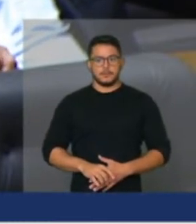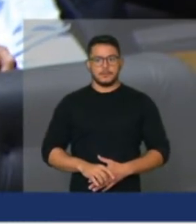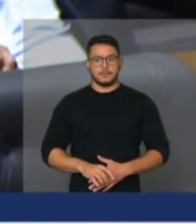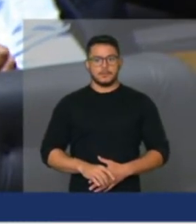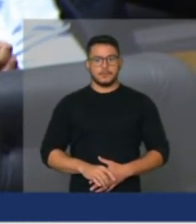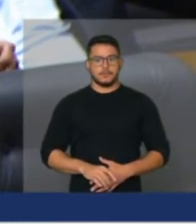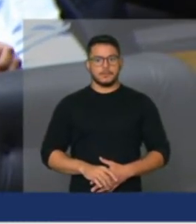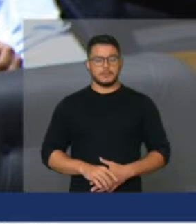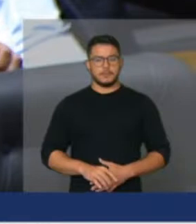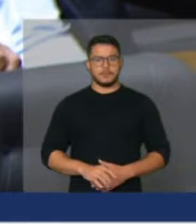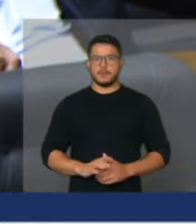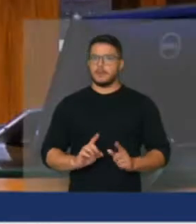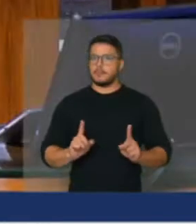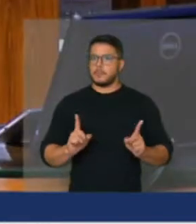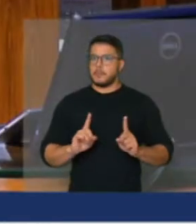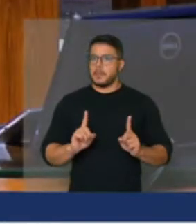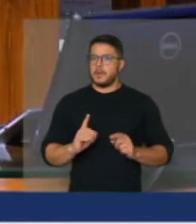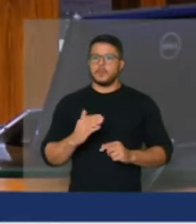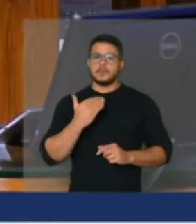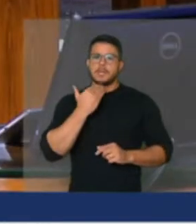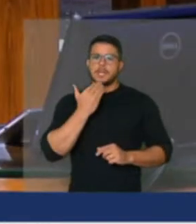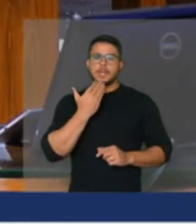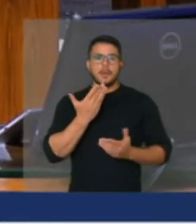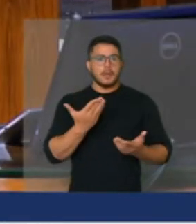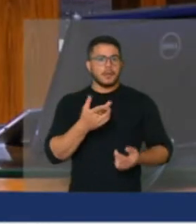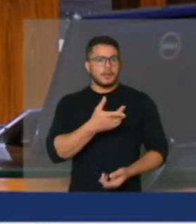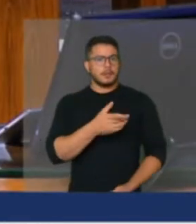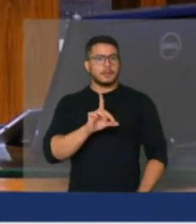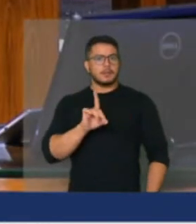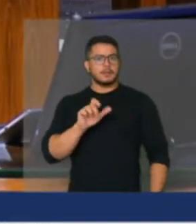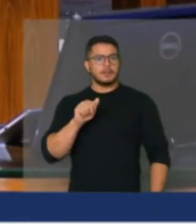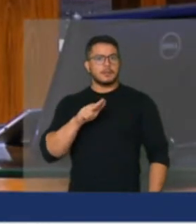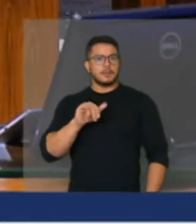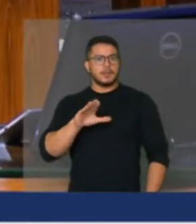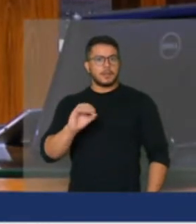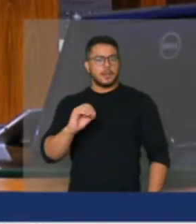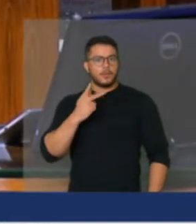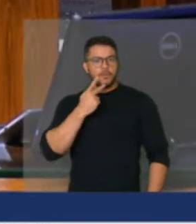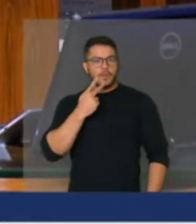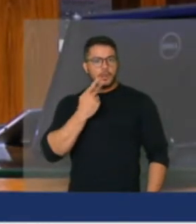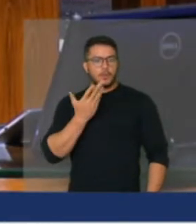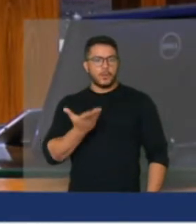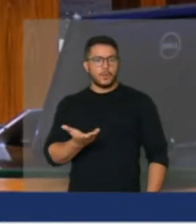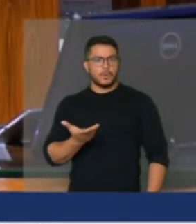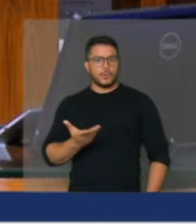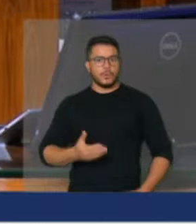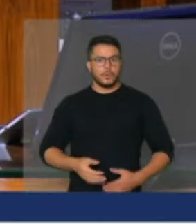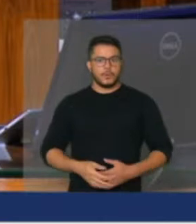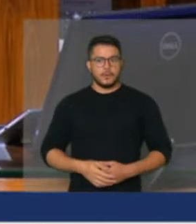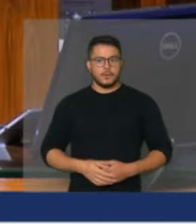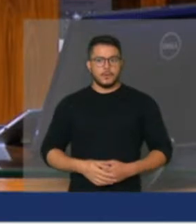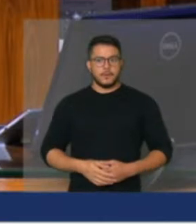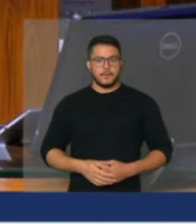TINHA ORIENTADO. -- [PRESIDENTE]: DEPUTADO DANILO ORIENTOU. -- [DEPUTADO]: ELE SÓ GESTO CALOU. -- [PRESIDENTE]: NÃO, ELE FOI AO MICROFONE E